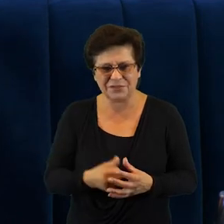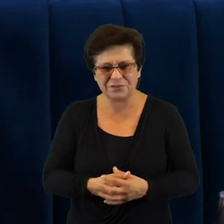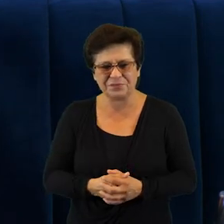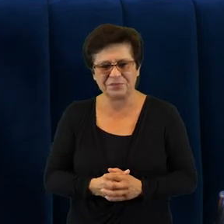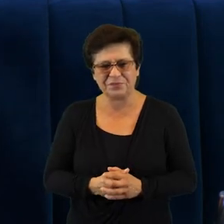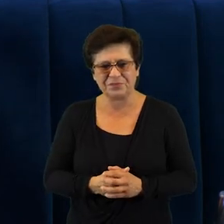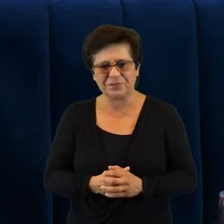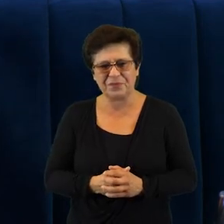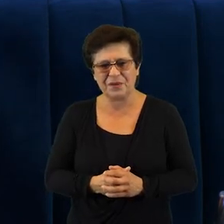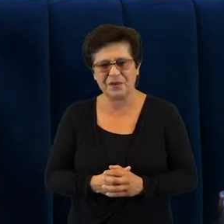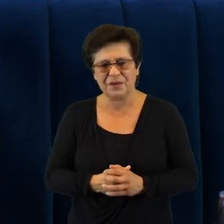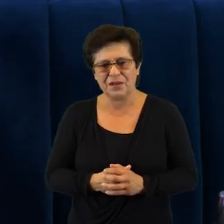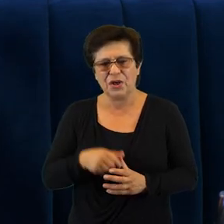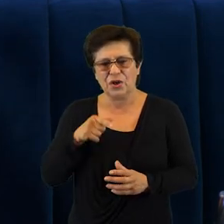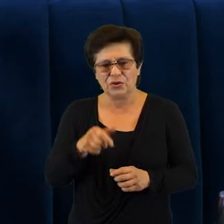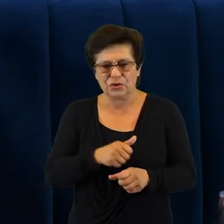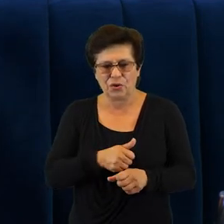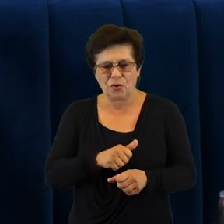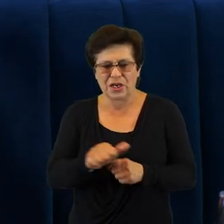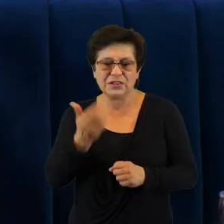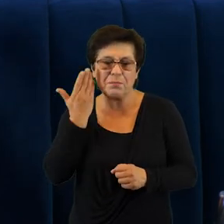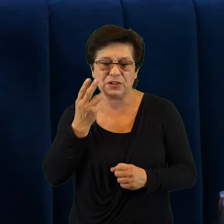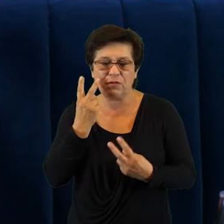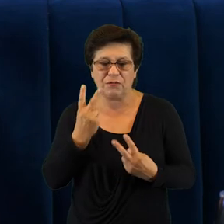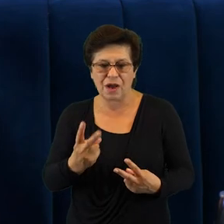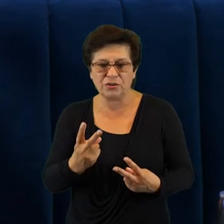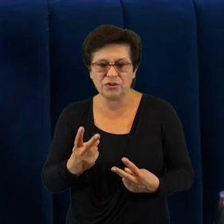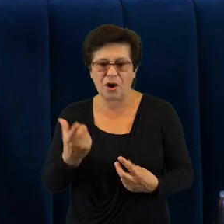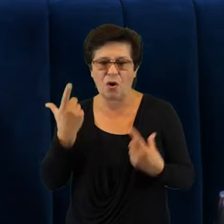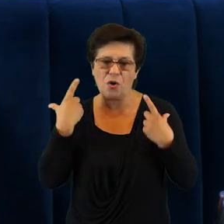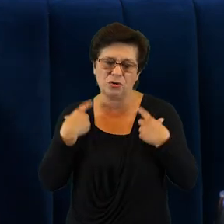To jest bardzo ważna postać. Ja słyszałem, ale nie mam na to twardych dowodów.